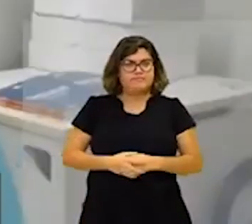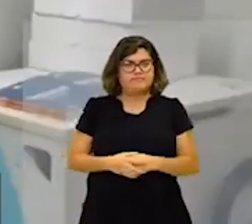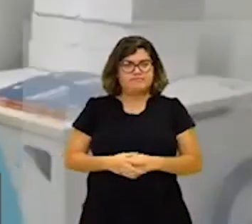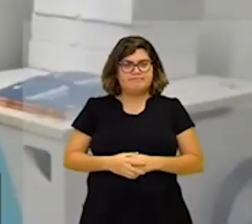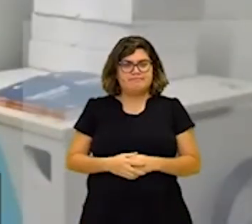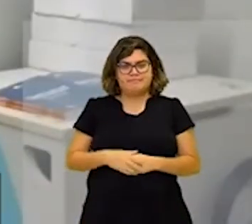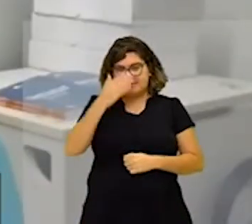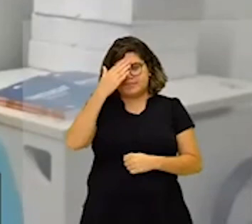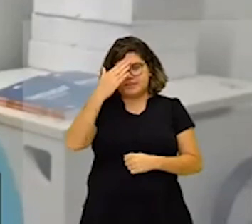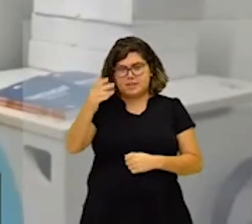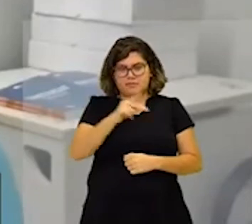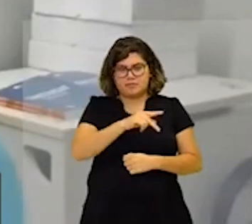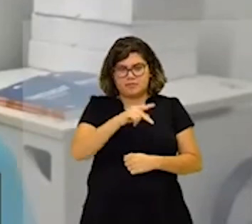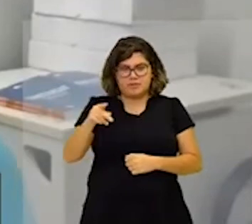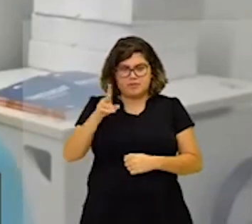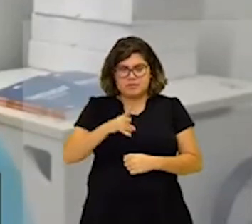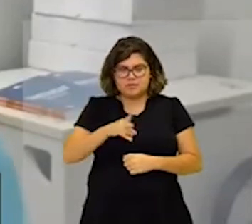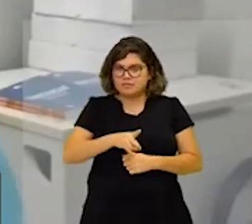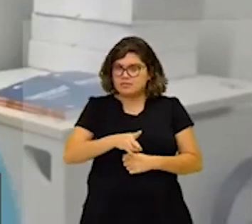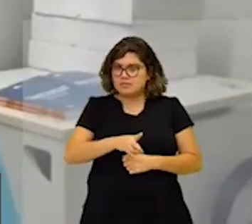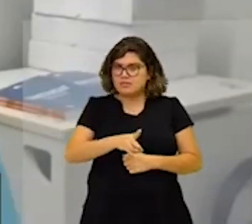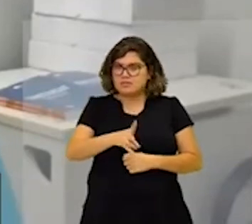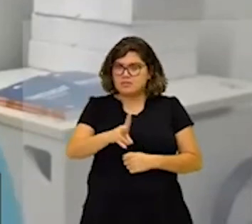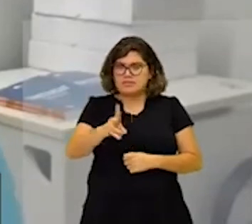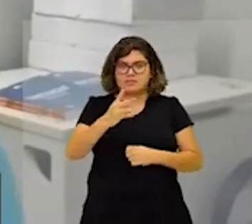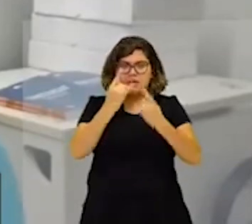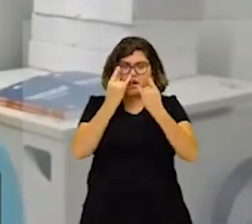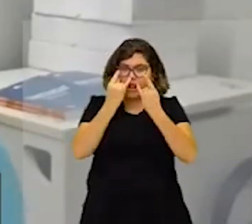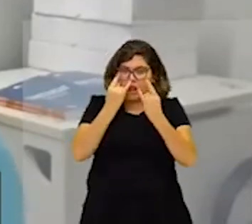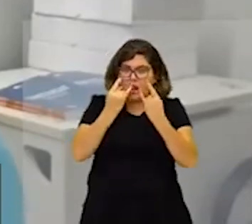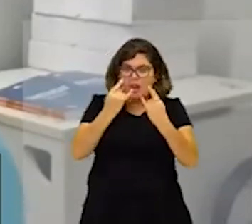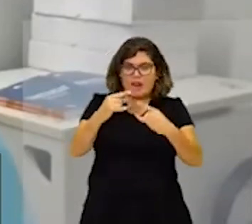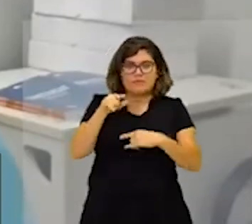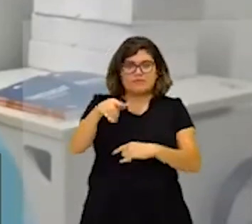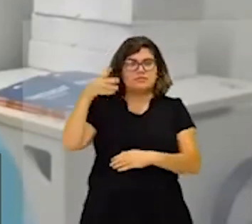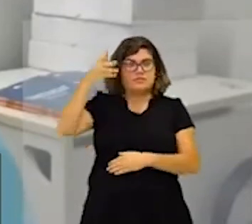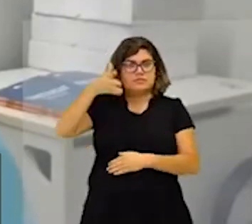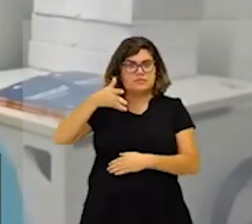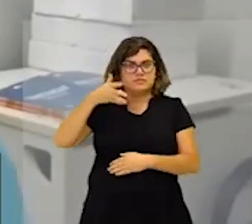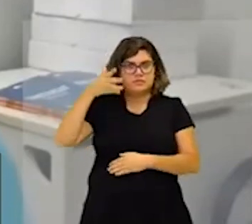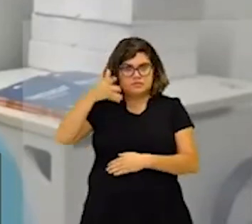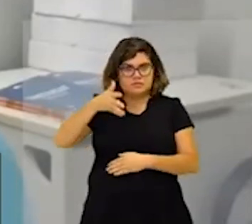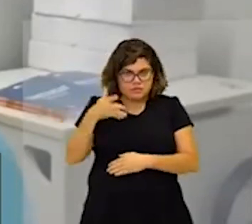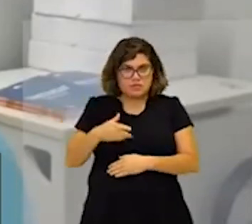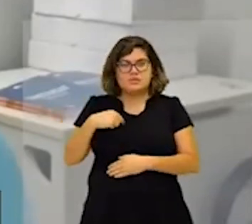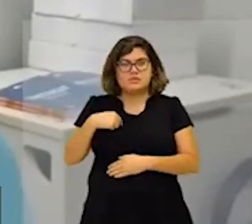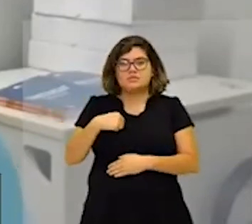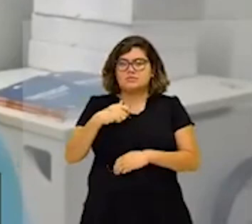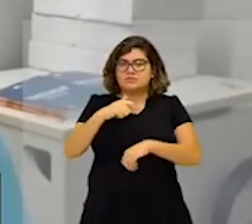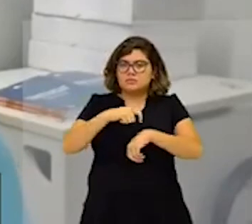professor é sempre é sempre incrível ouvi-la em pensar refletir sobre tantas questões que eu acho